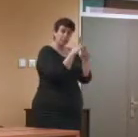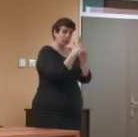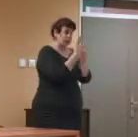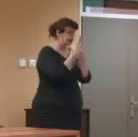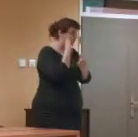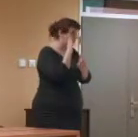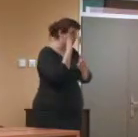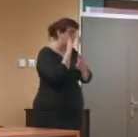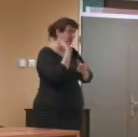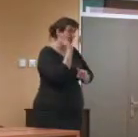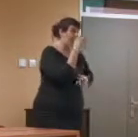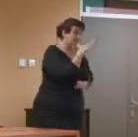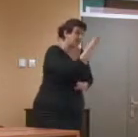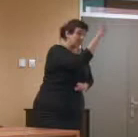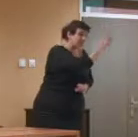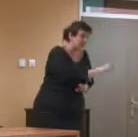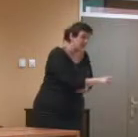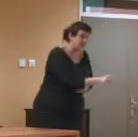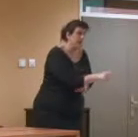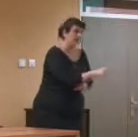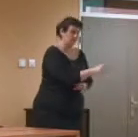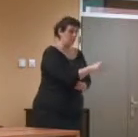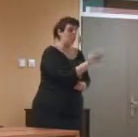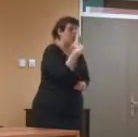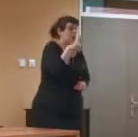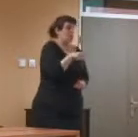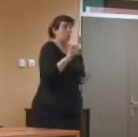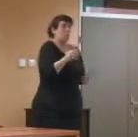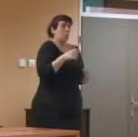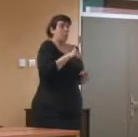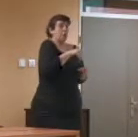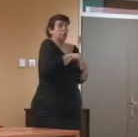Eduardo Zaplana fue cuando él aún no era nadie. El caso Naseiro se destapa cuando él